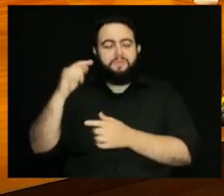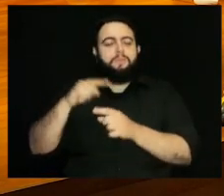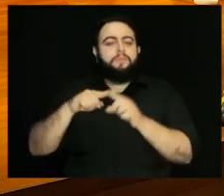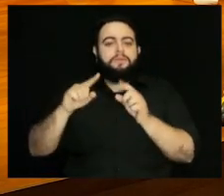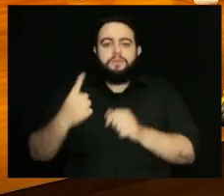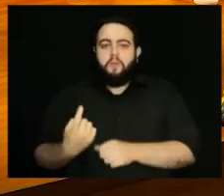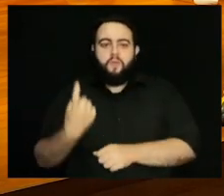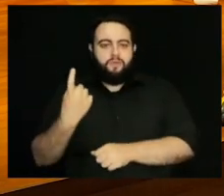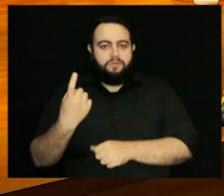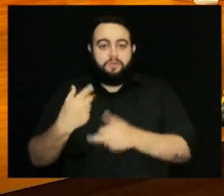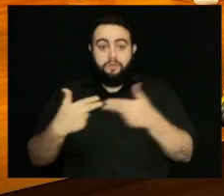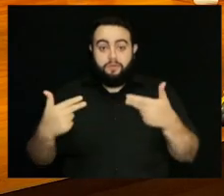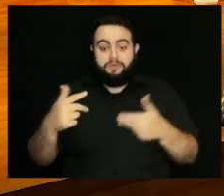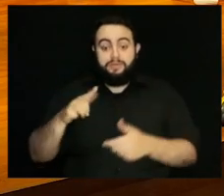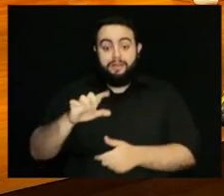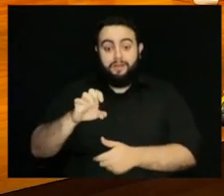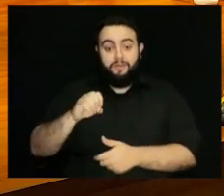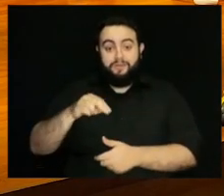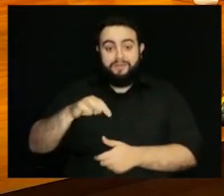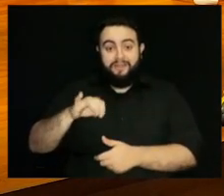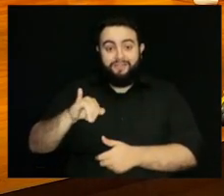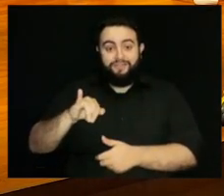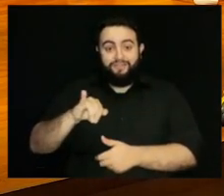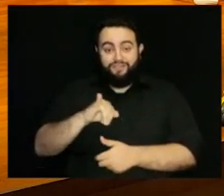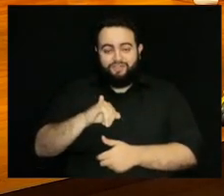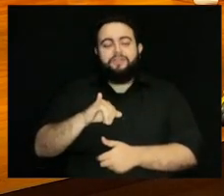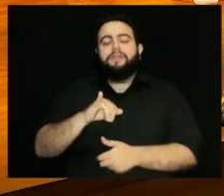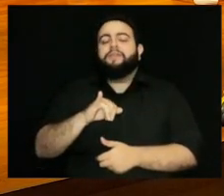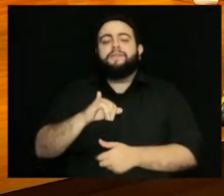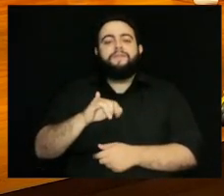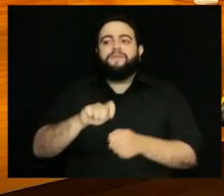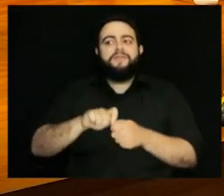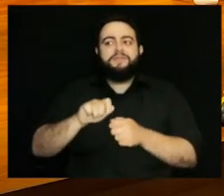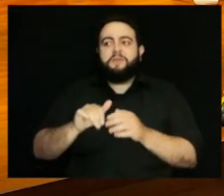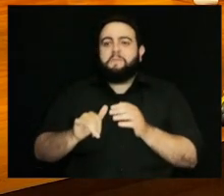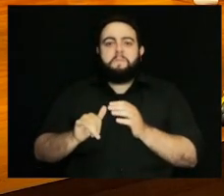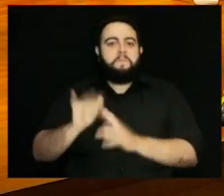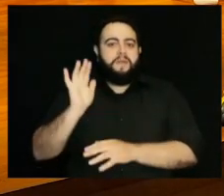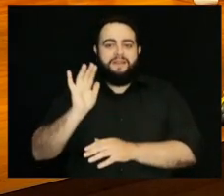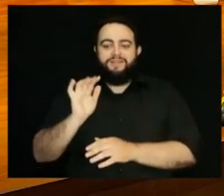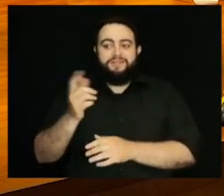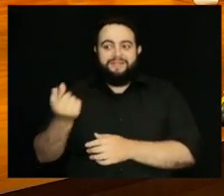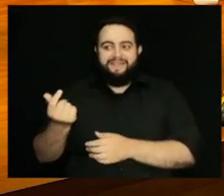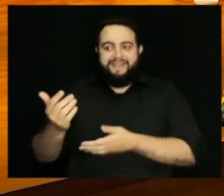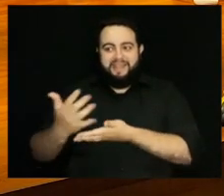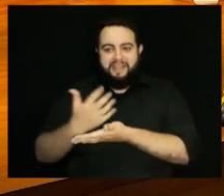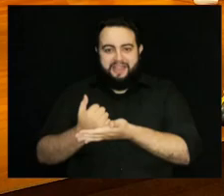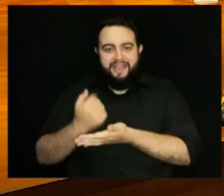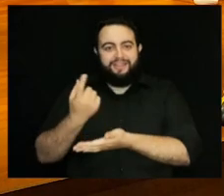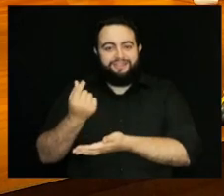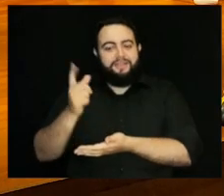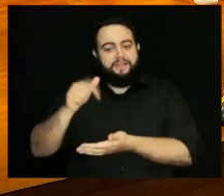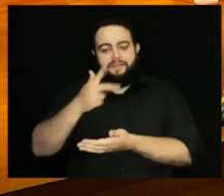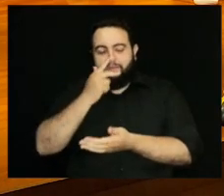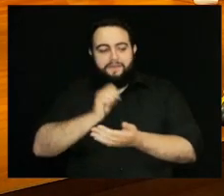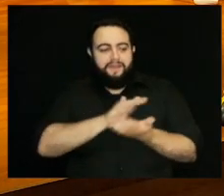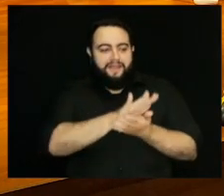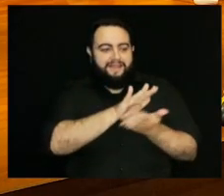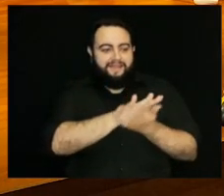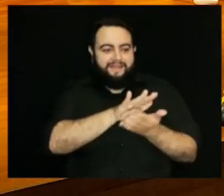Leonetti fazia melhor do que ganhar dinheiro era gastar dinheiro e aí ele faliu em 1924